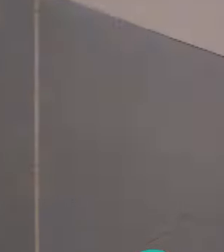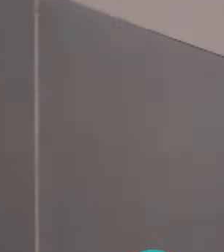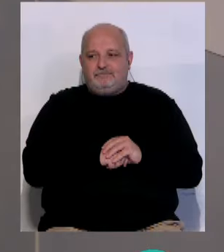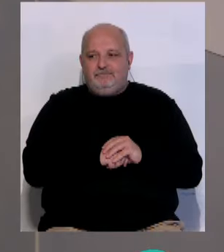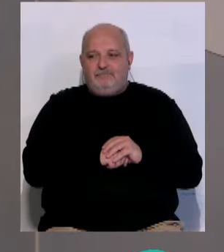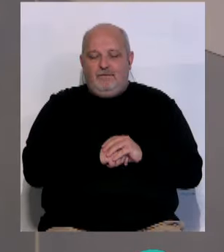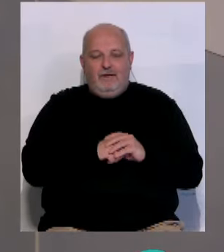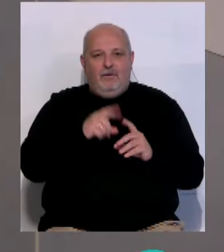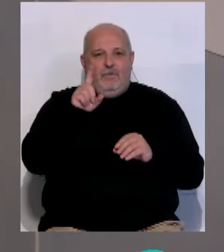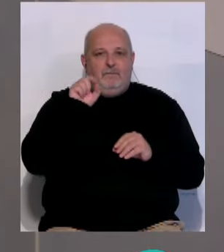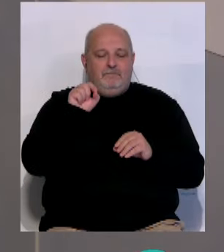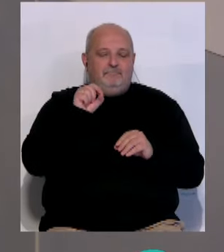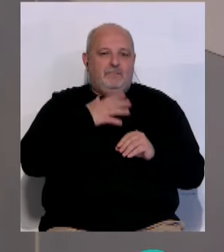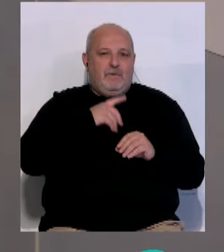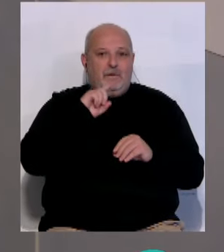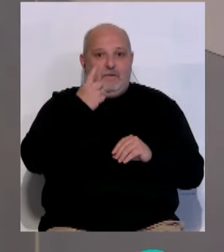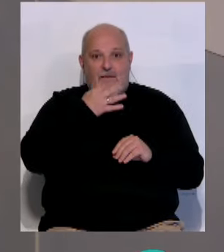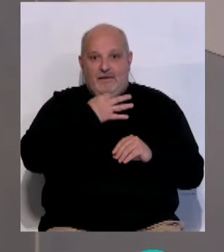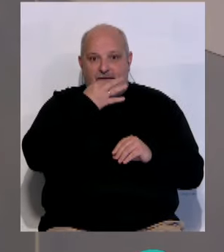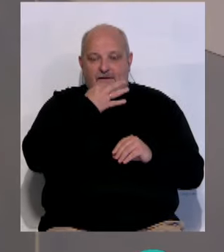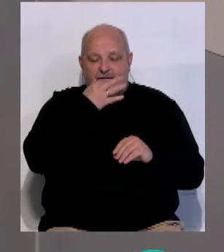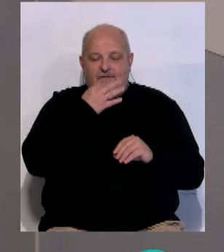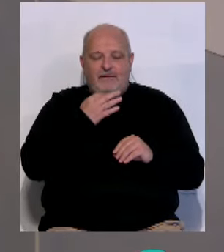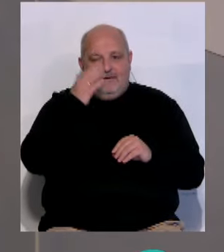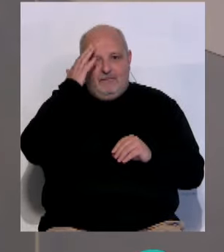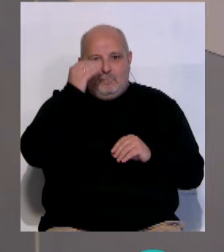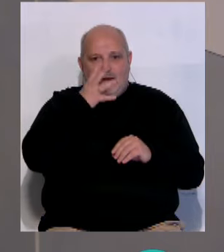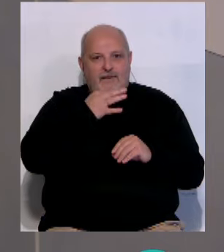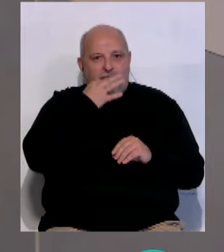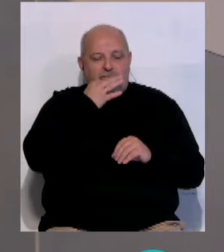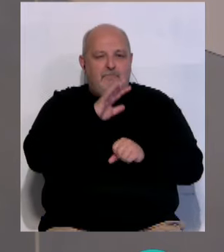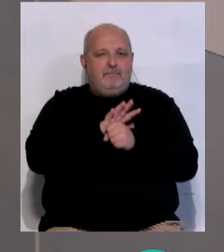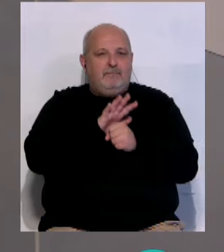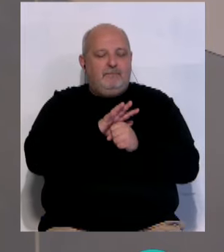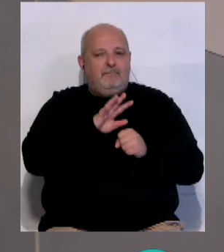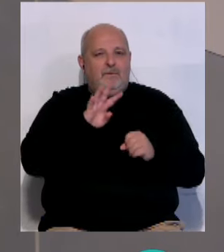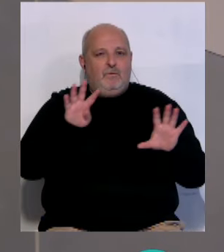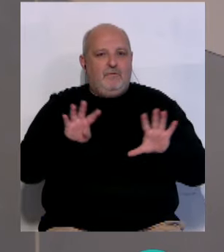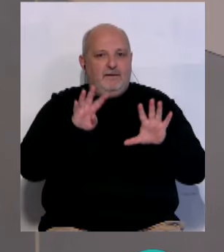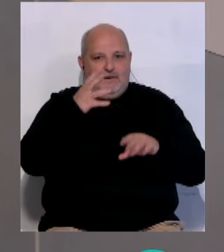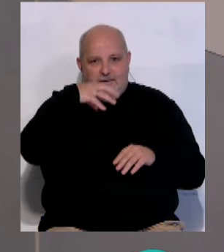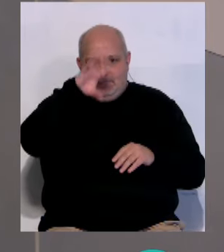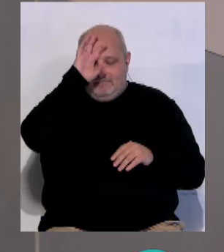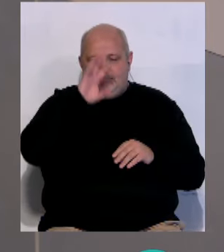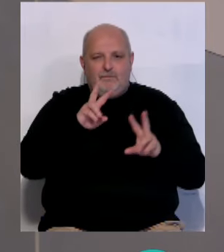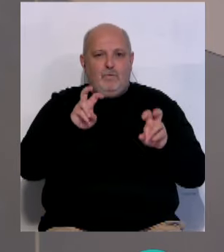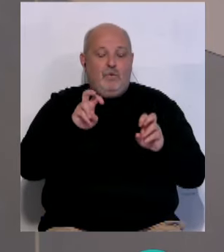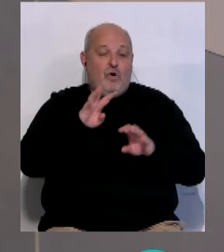un minuto pasa de la 1 del mediodía les saludamos en este martes 9 de enero con el nuevo horario del